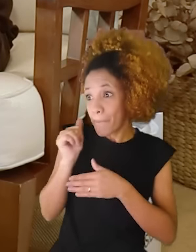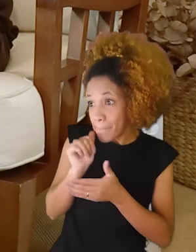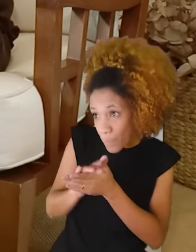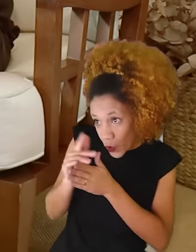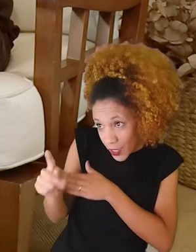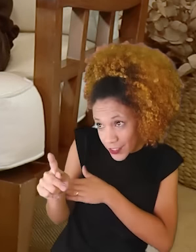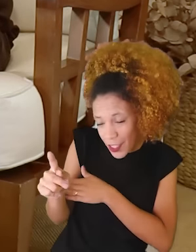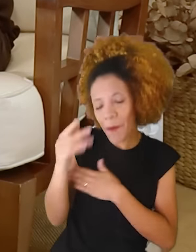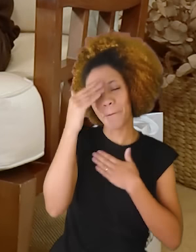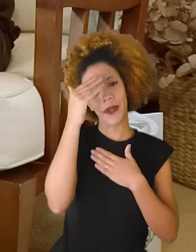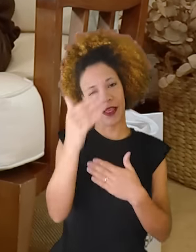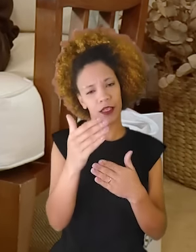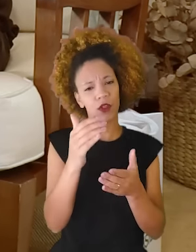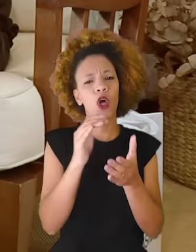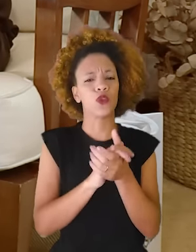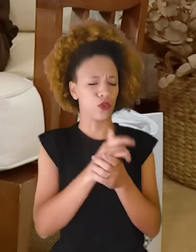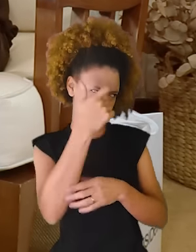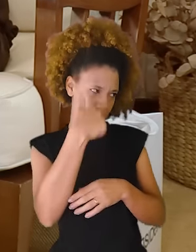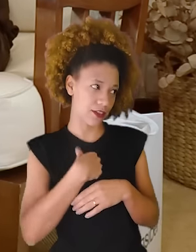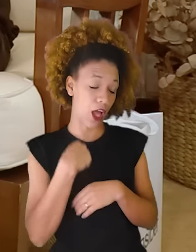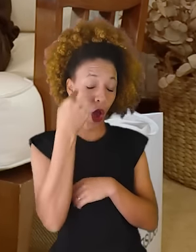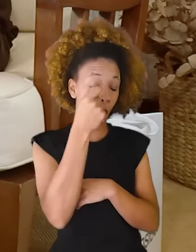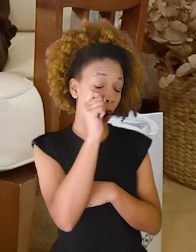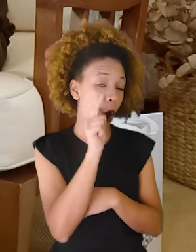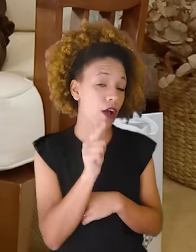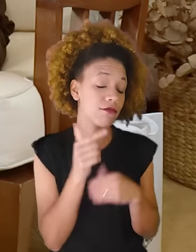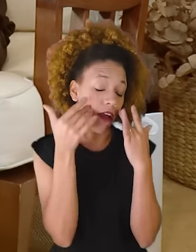bem casada comigo para deixar claro que você é um cara de olhos claros e olho claro é uma coisa